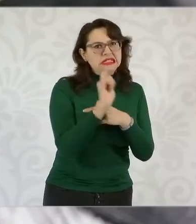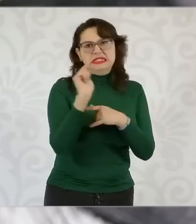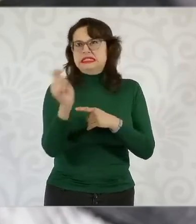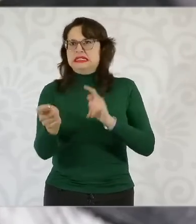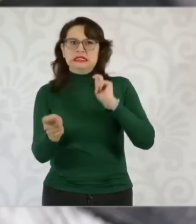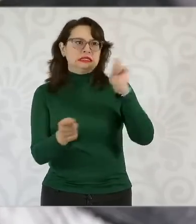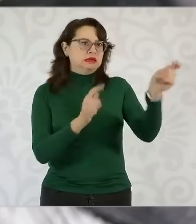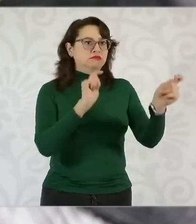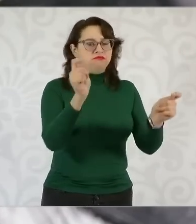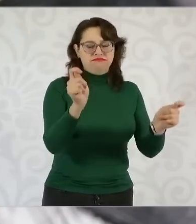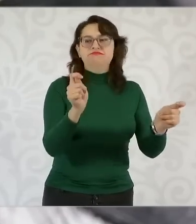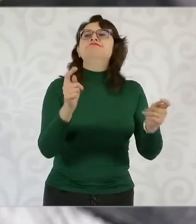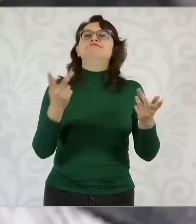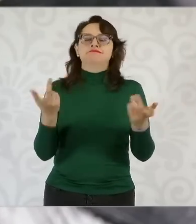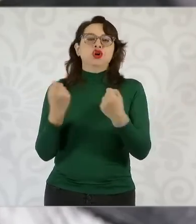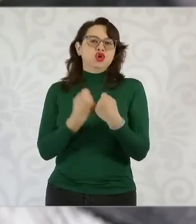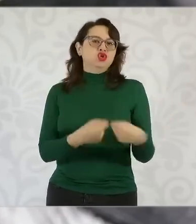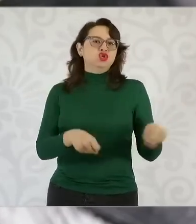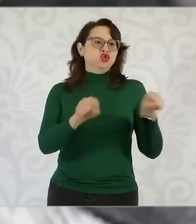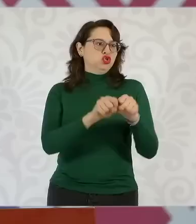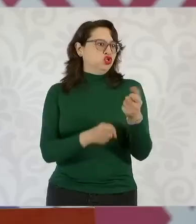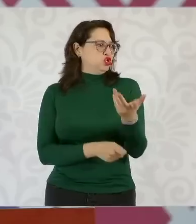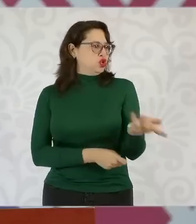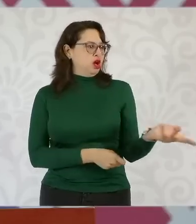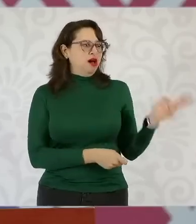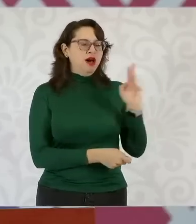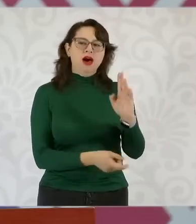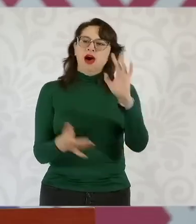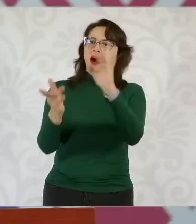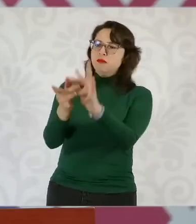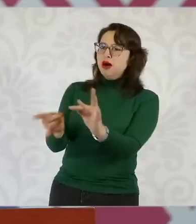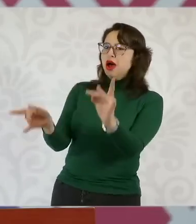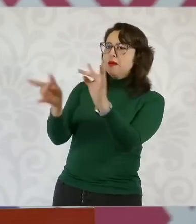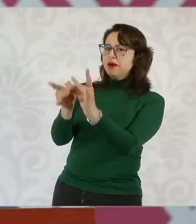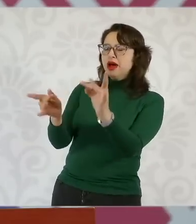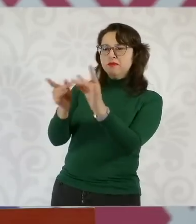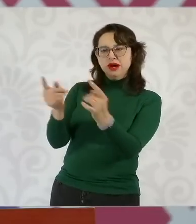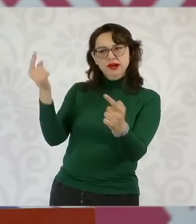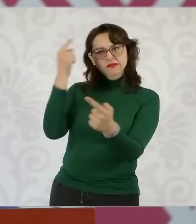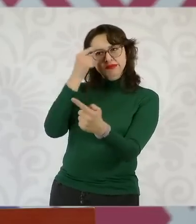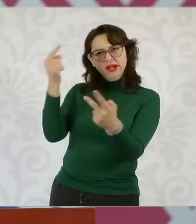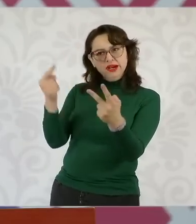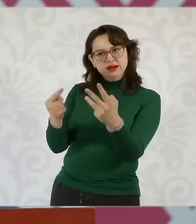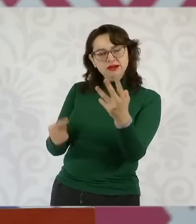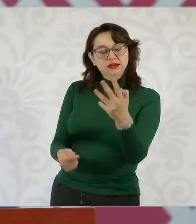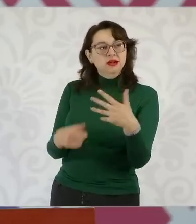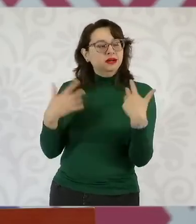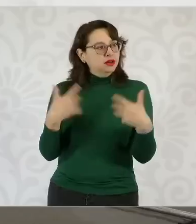la mejor experiencia y encuentre lo necesario para hacer realidad sus proyectos y sus sueños es por